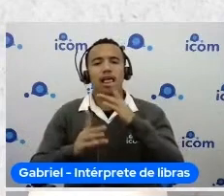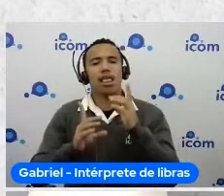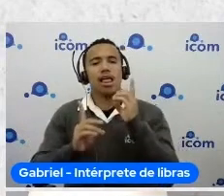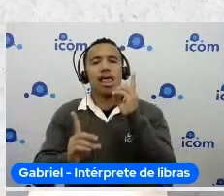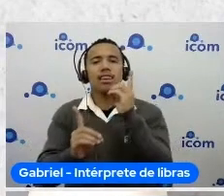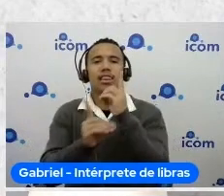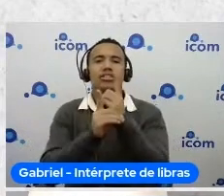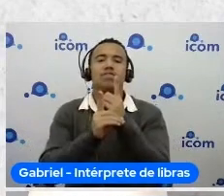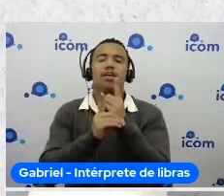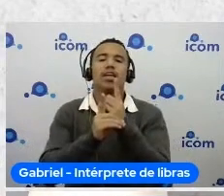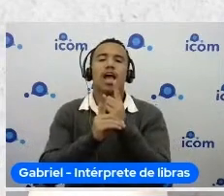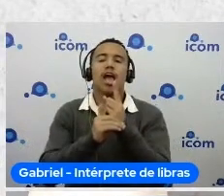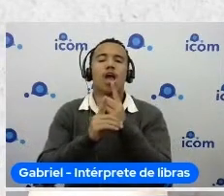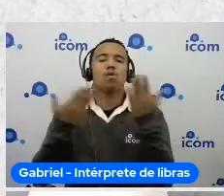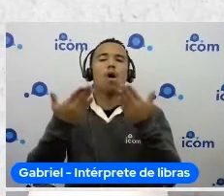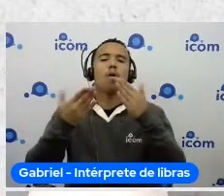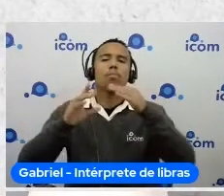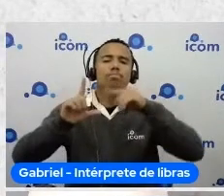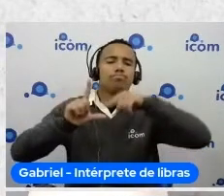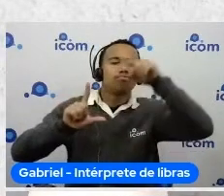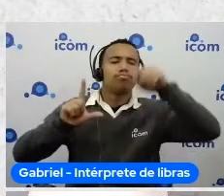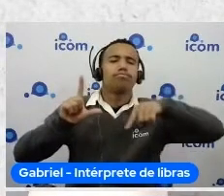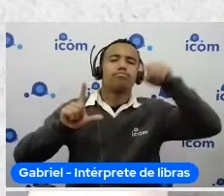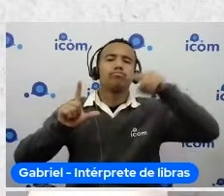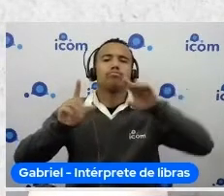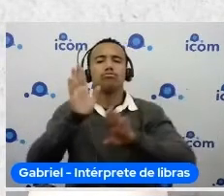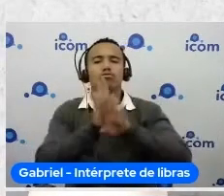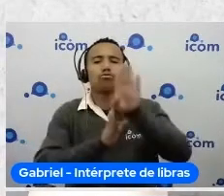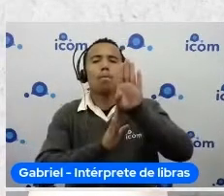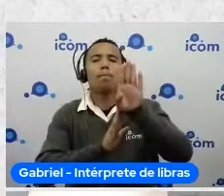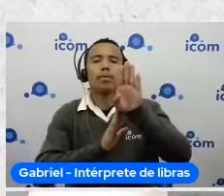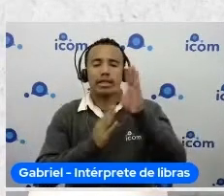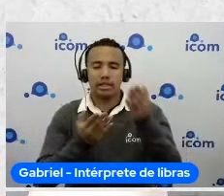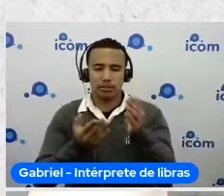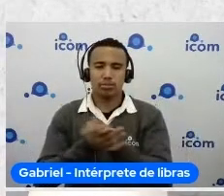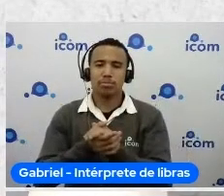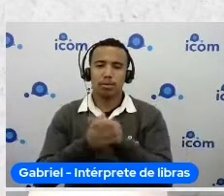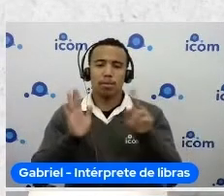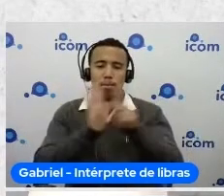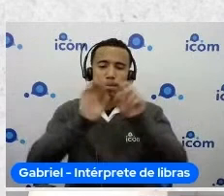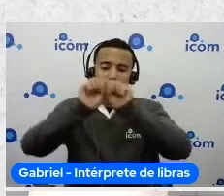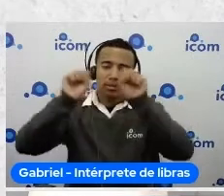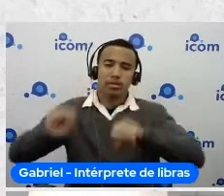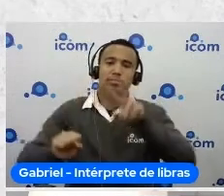que a temperatura que um redutor subiu por uma obstrução do sistema de vedação, por exemplo.